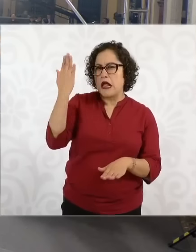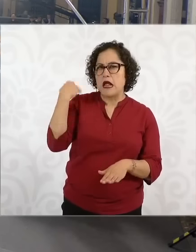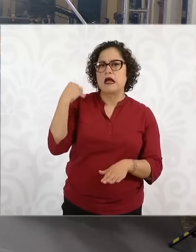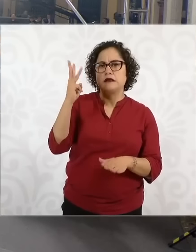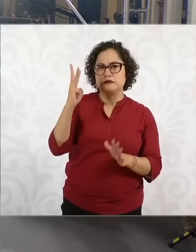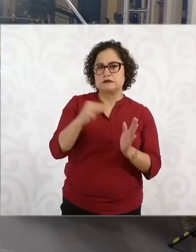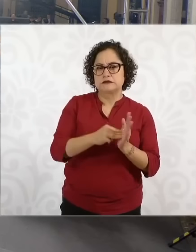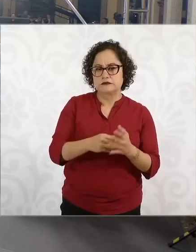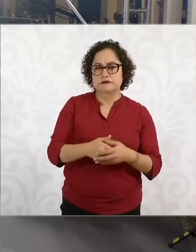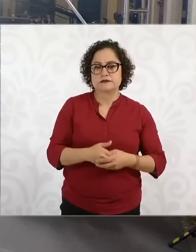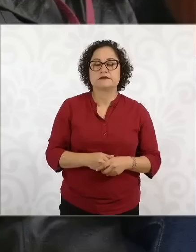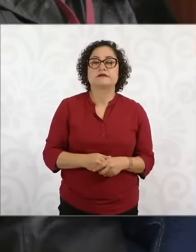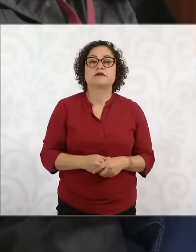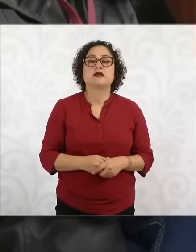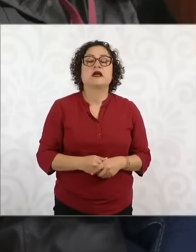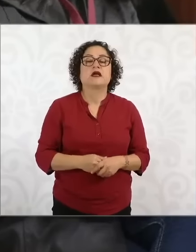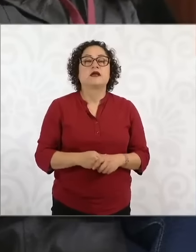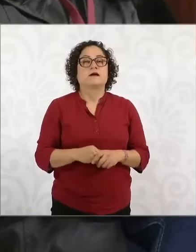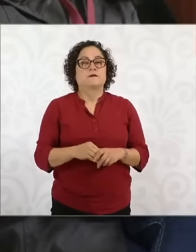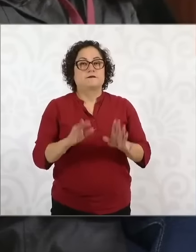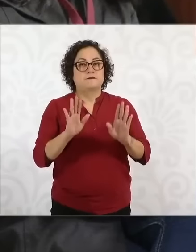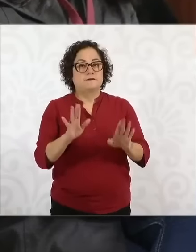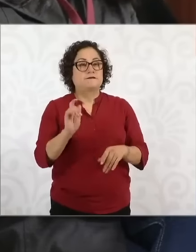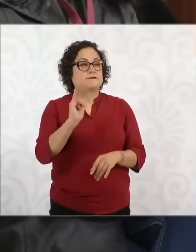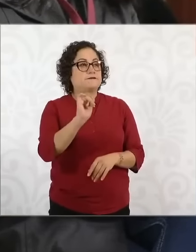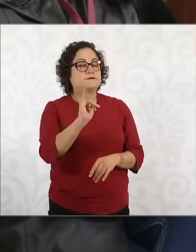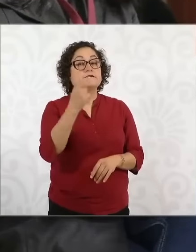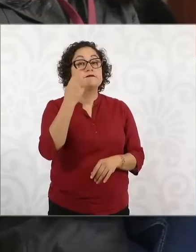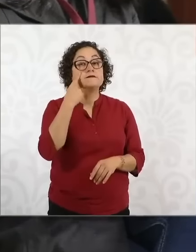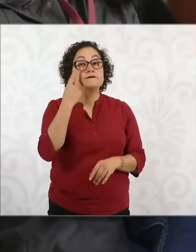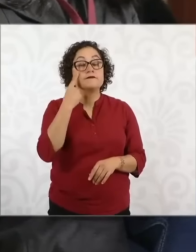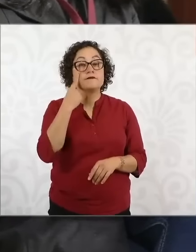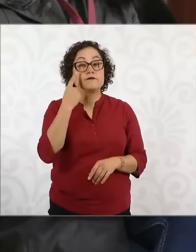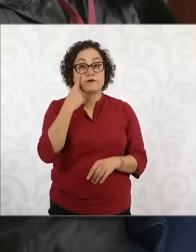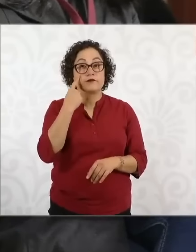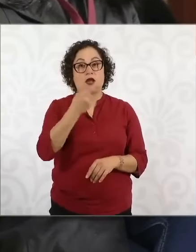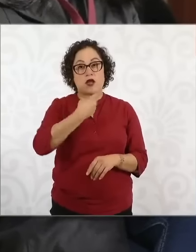De hecho, eh finalmente, eh en Grupo Cantón hemos dado seguimiento a acusaciones de empresas que